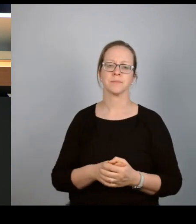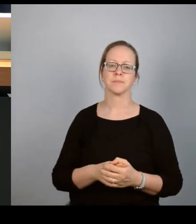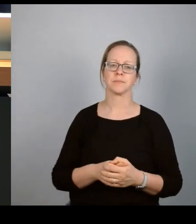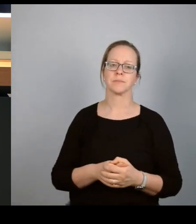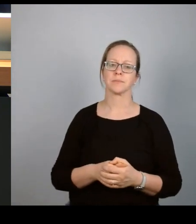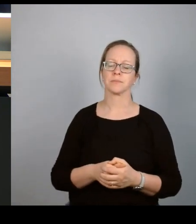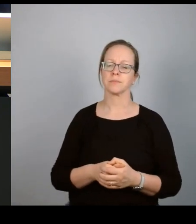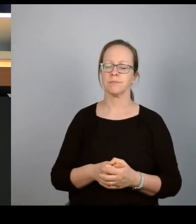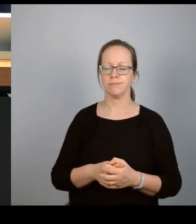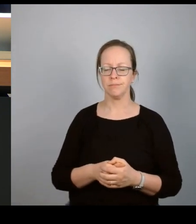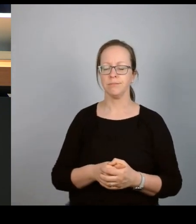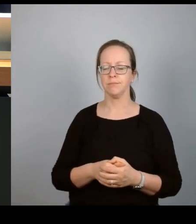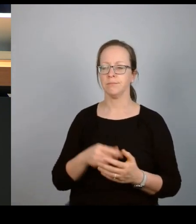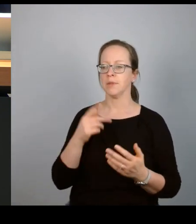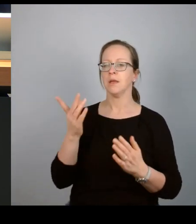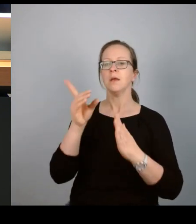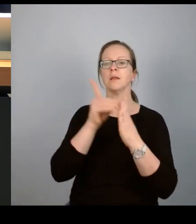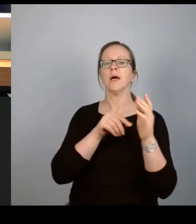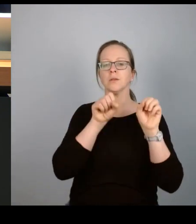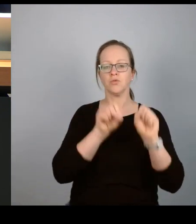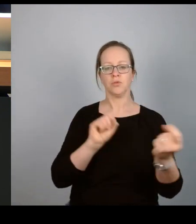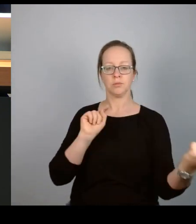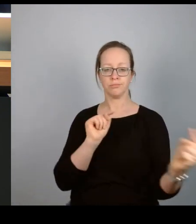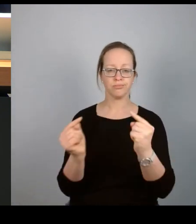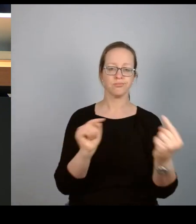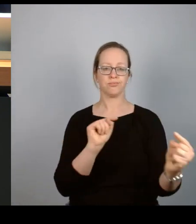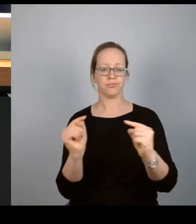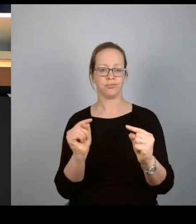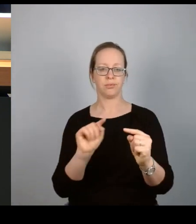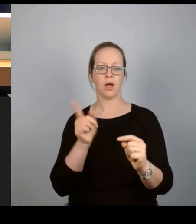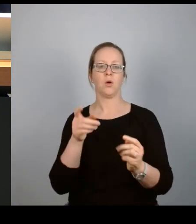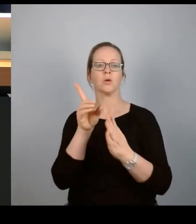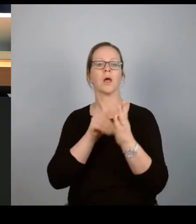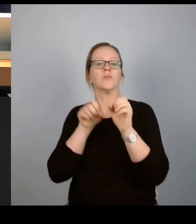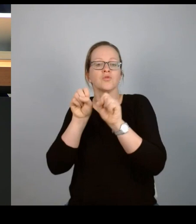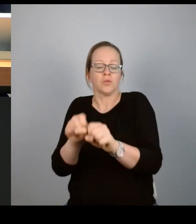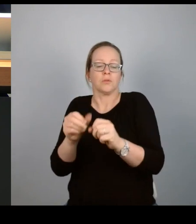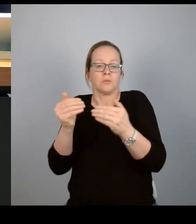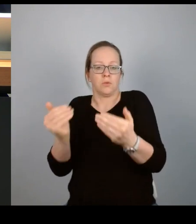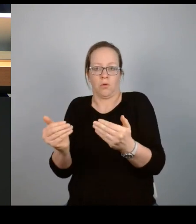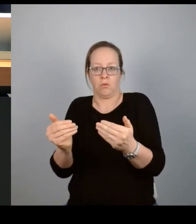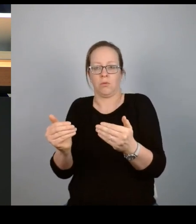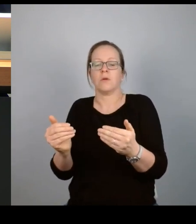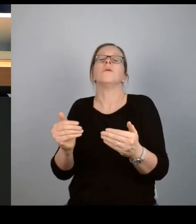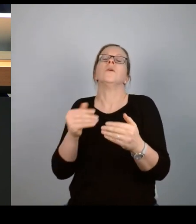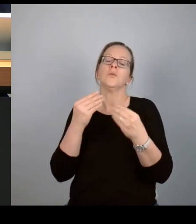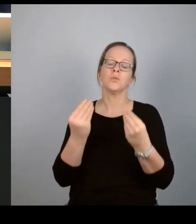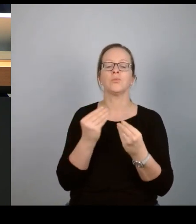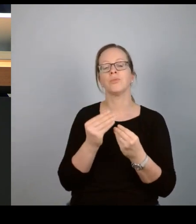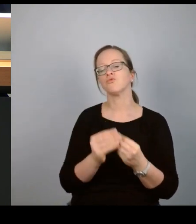werden Datenschutz dient, hat leider viel zu oft auch als verdeckten Versteckspiel oder auch als Argument, sich von Themen oder Vorschlägen gar nicht